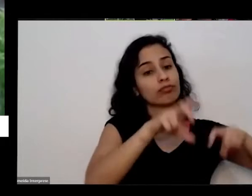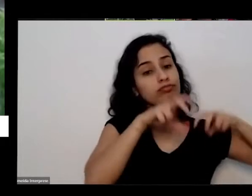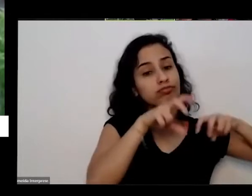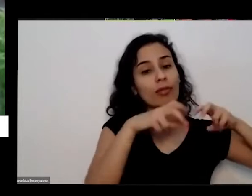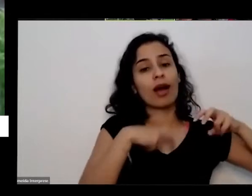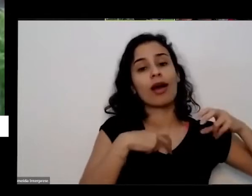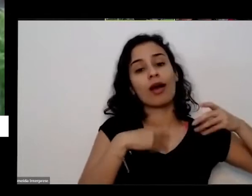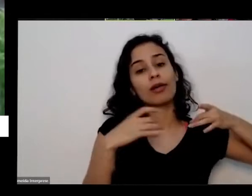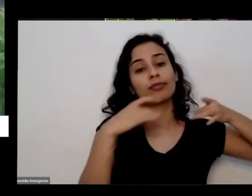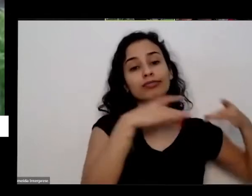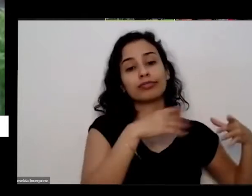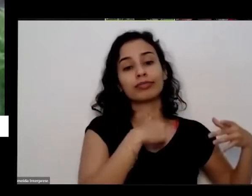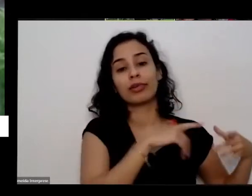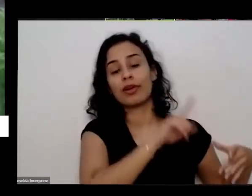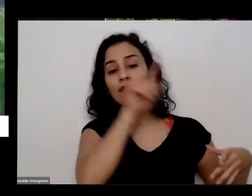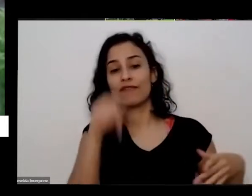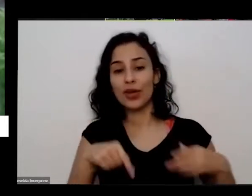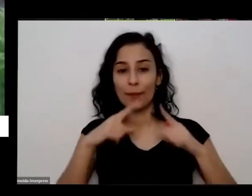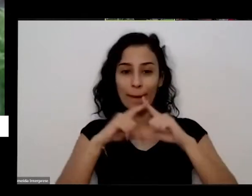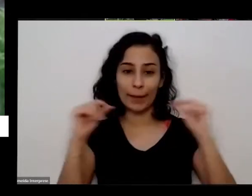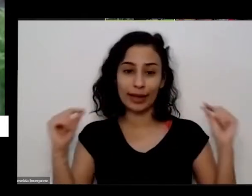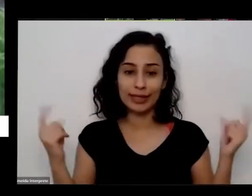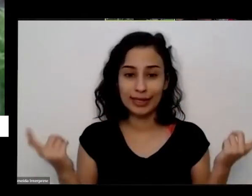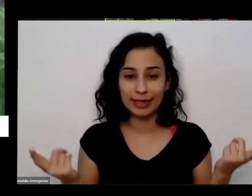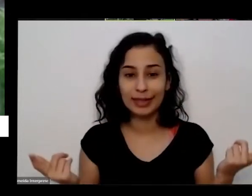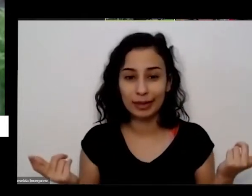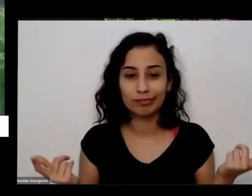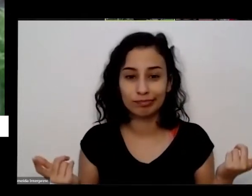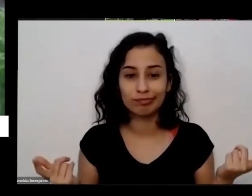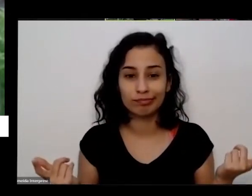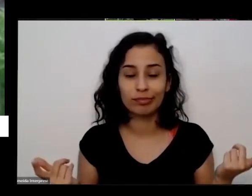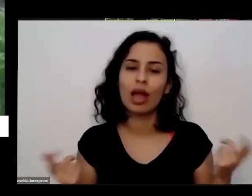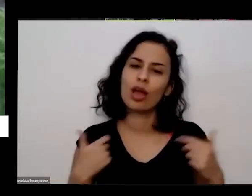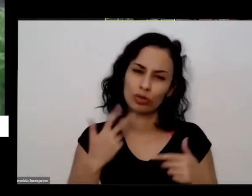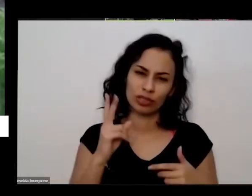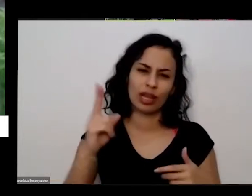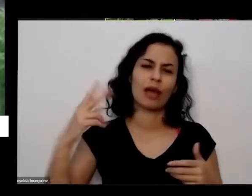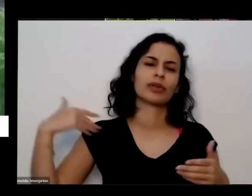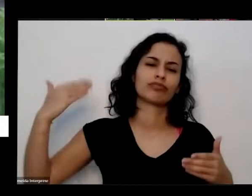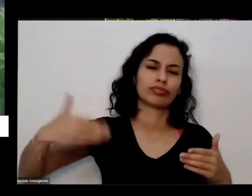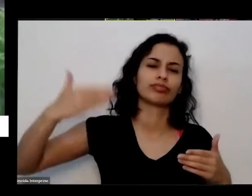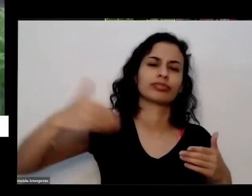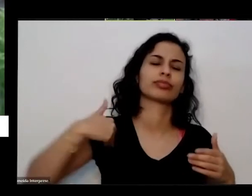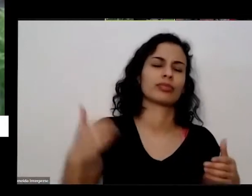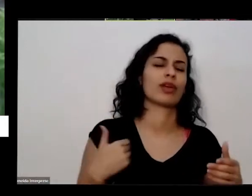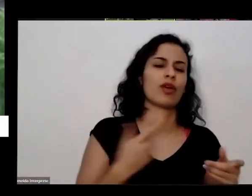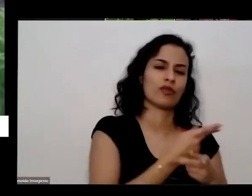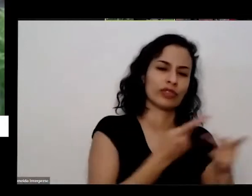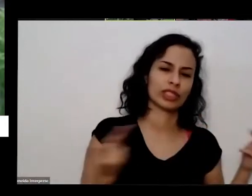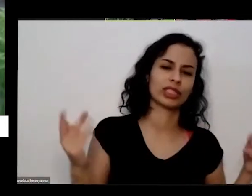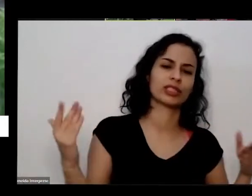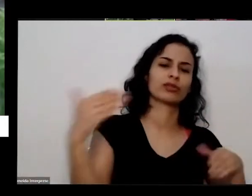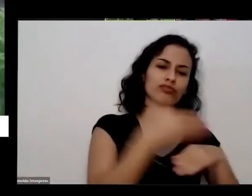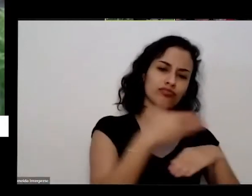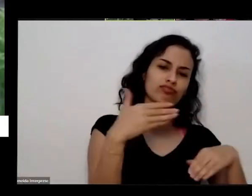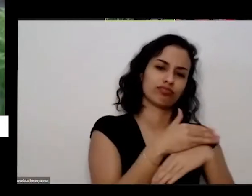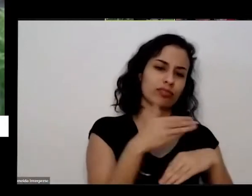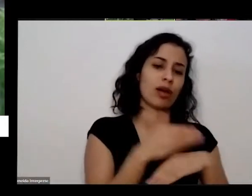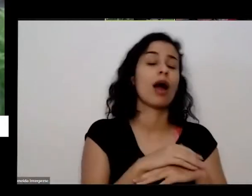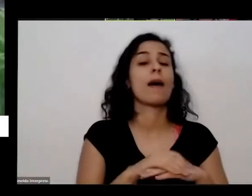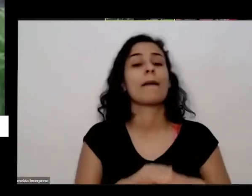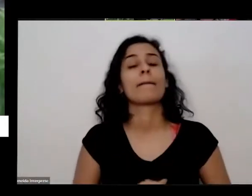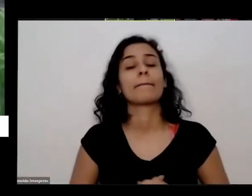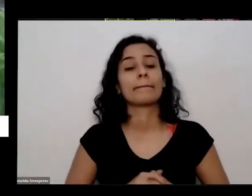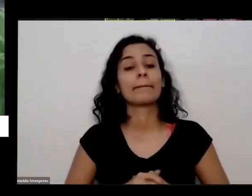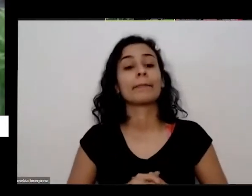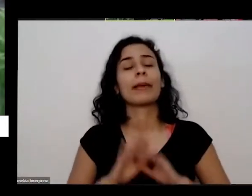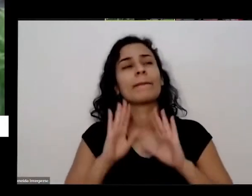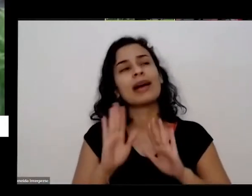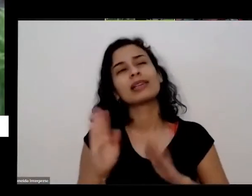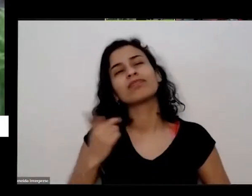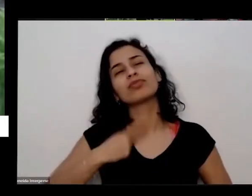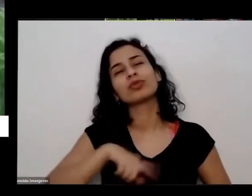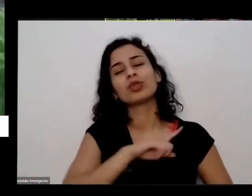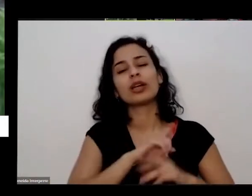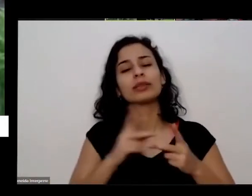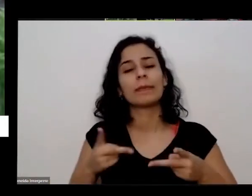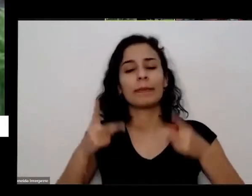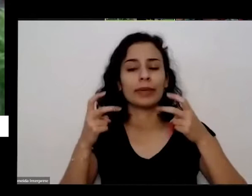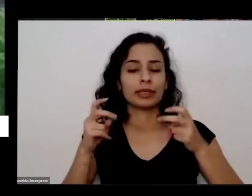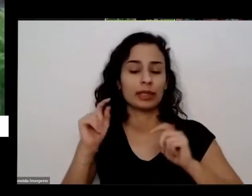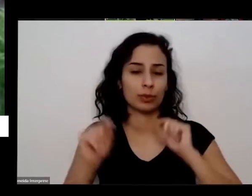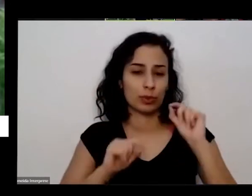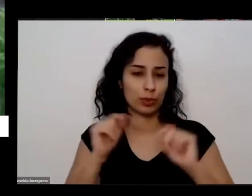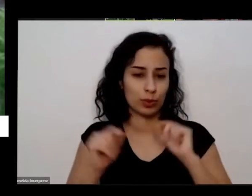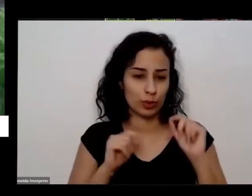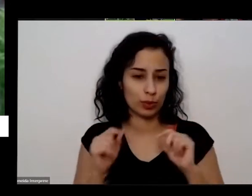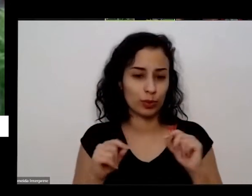apesar de não perder os bicos vou lá sempre mas Lulu a gente percebe que hoje nós temos aqui em